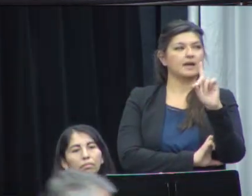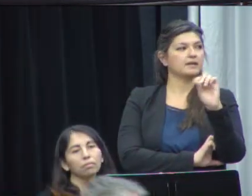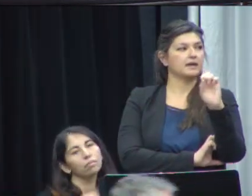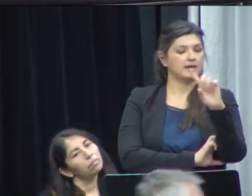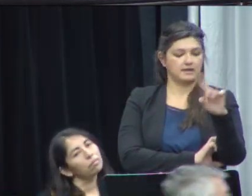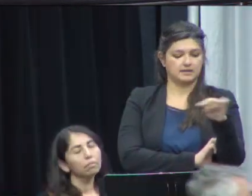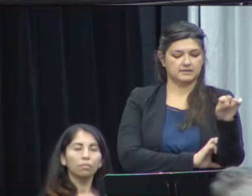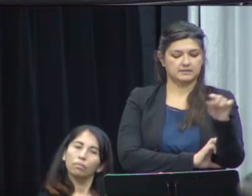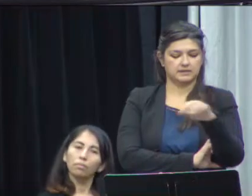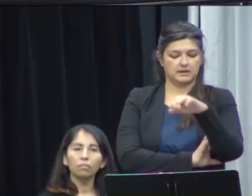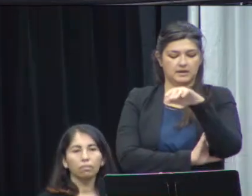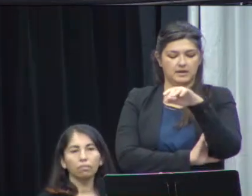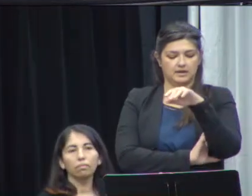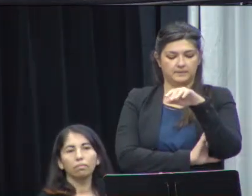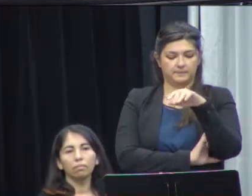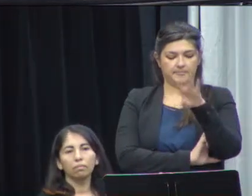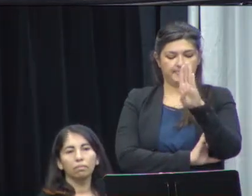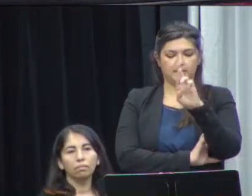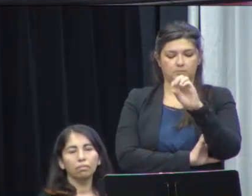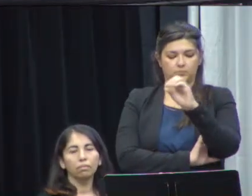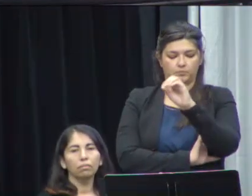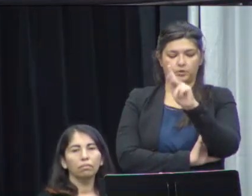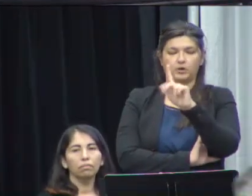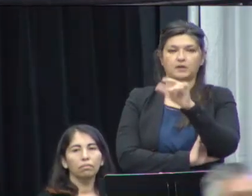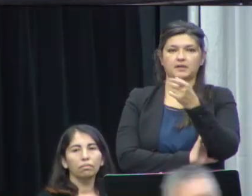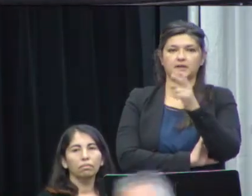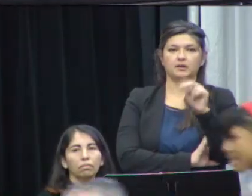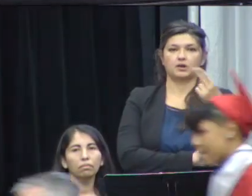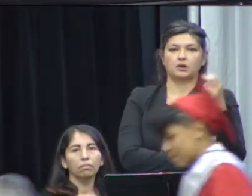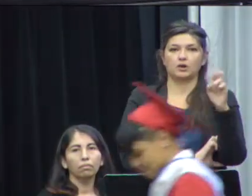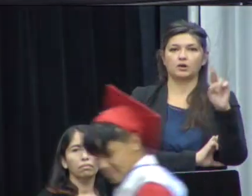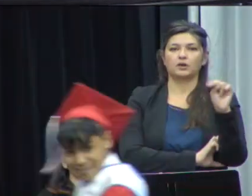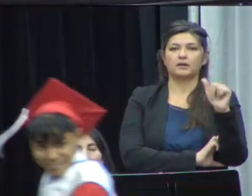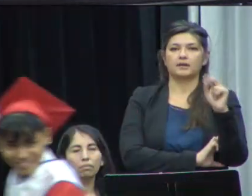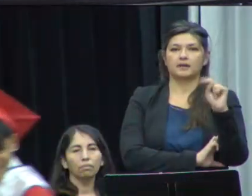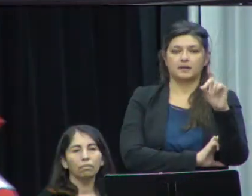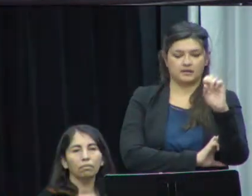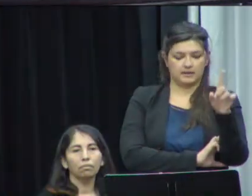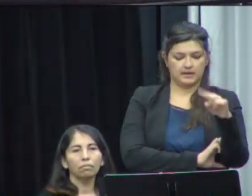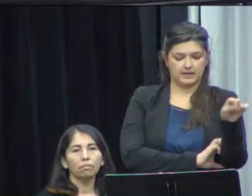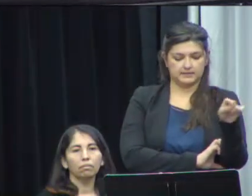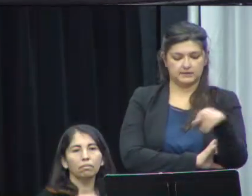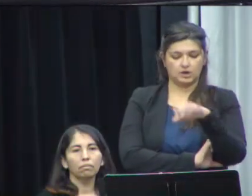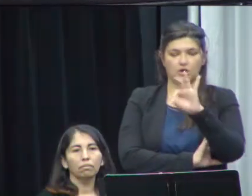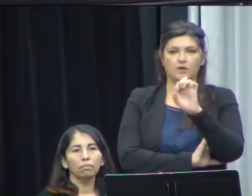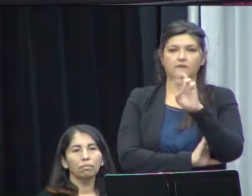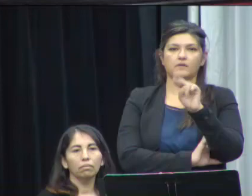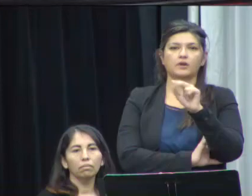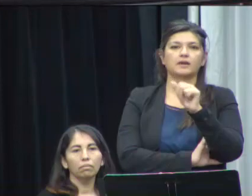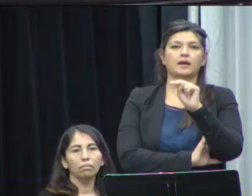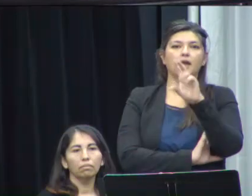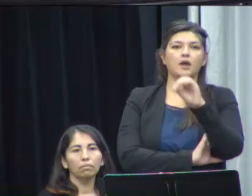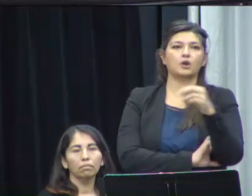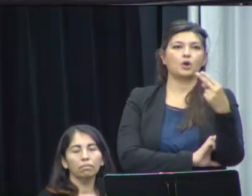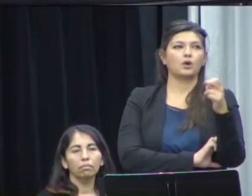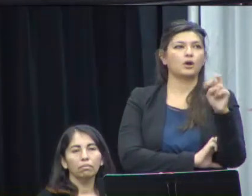Brooklyn Hernandez. (audience applauds) Fernando Hernandez. (audience applauds)